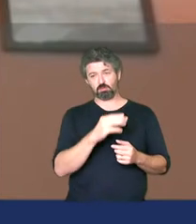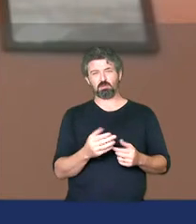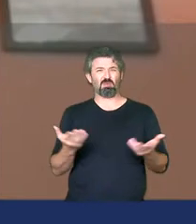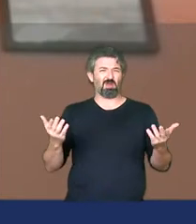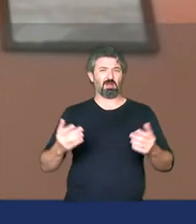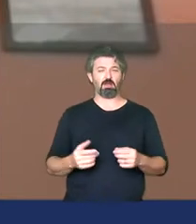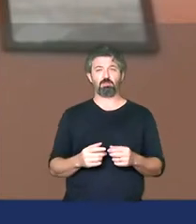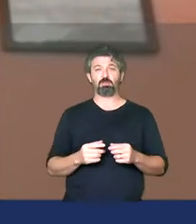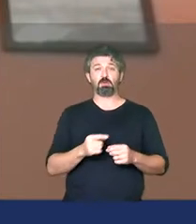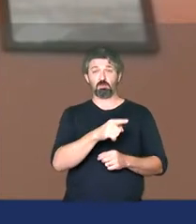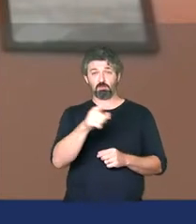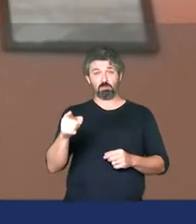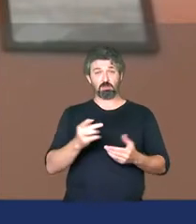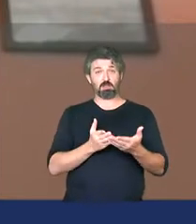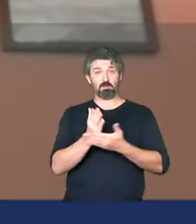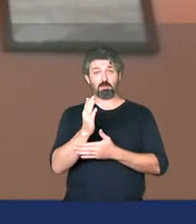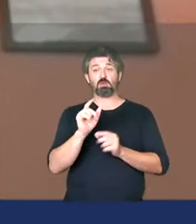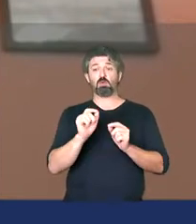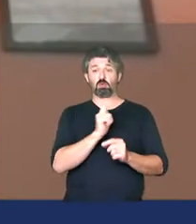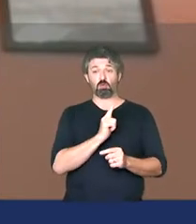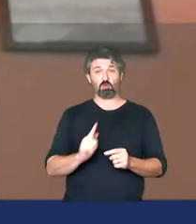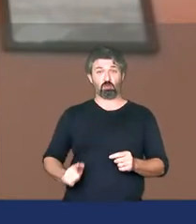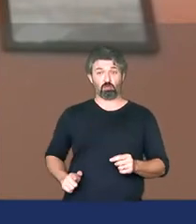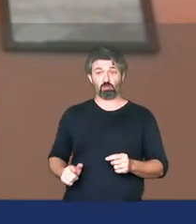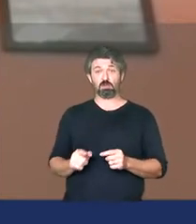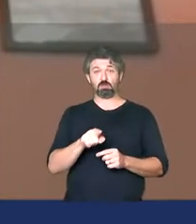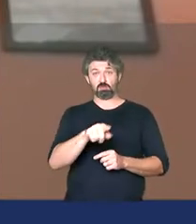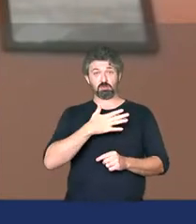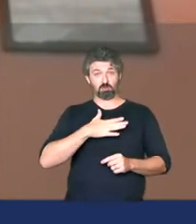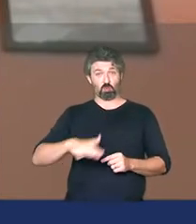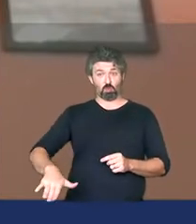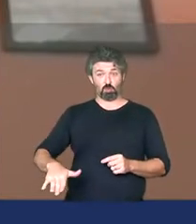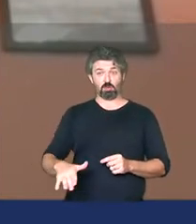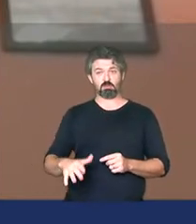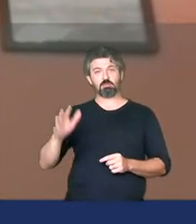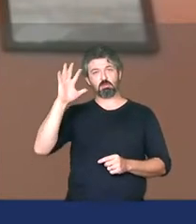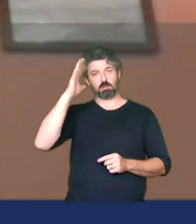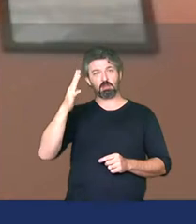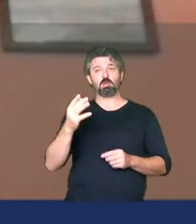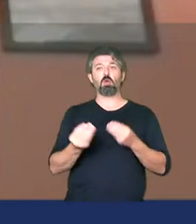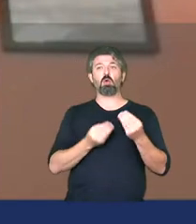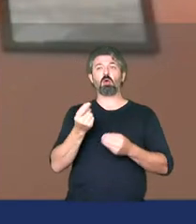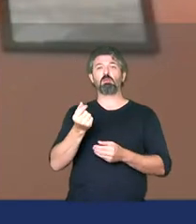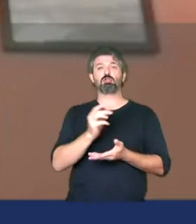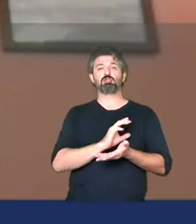ORA, TODOS VOCÊS ESTÃO APROVANDO QUE O GOVERNO DO QUAL VOCÊS NÃO GOSTAM DECIDAM COMO QUE ESSE DINHEIRO